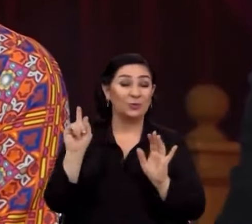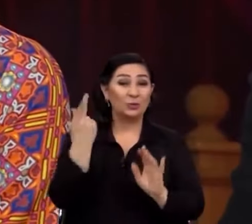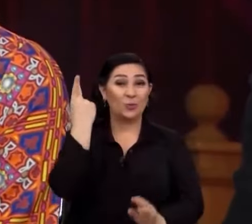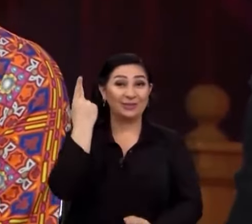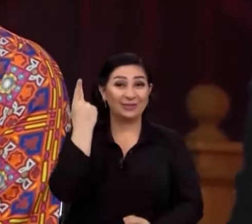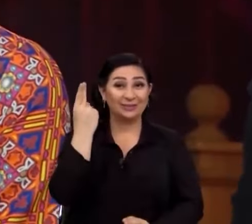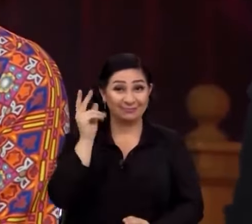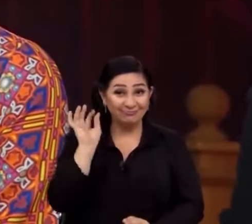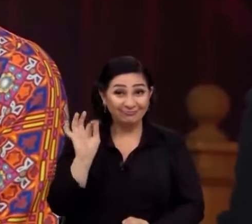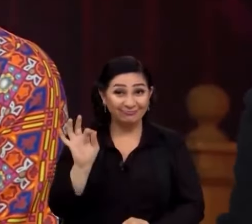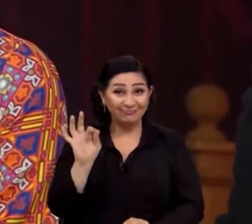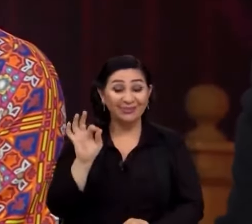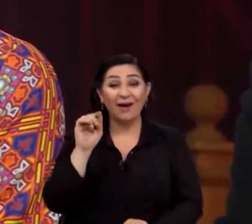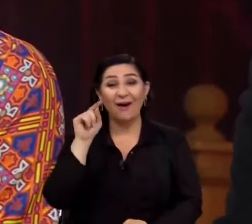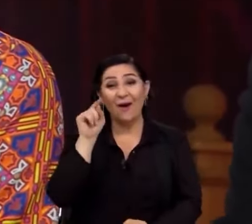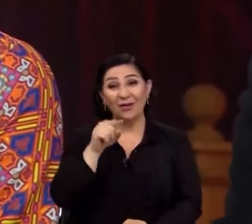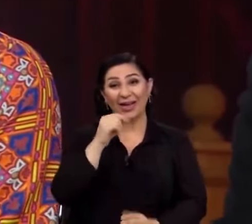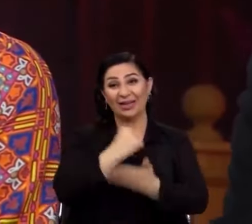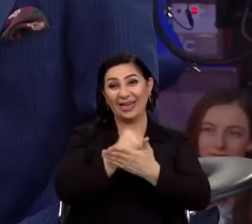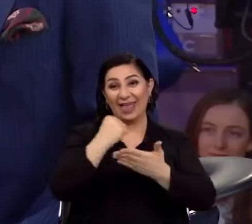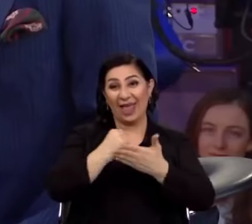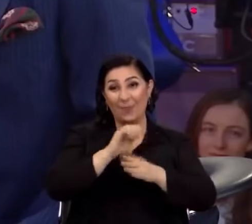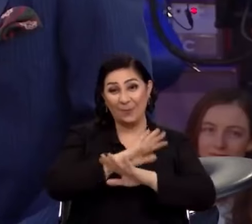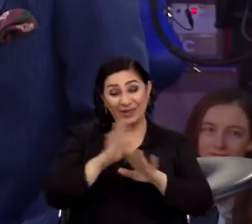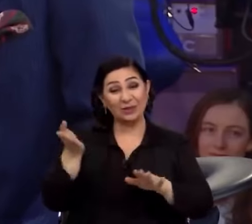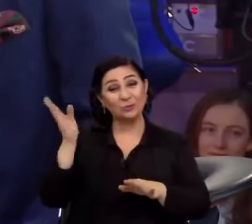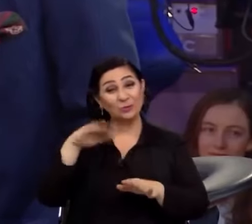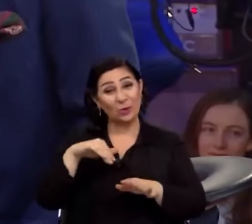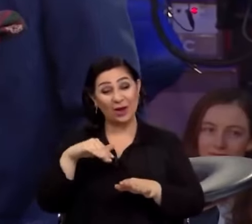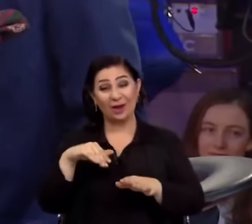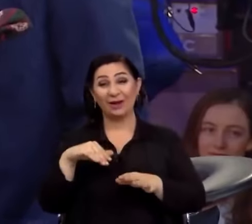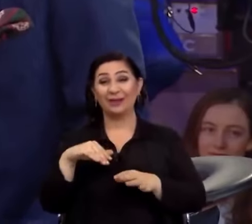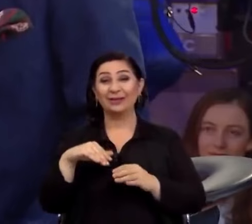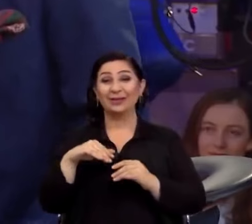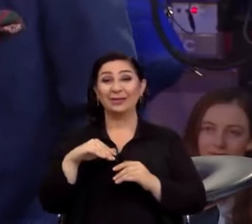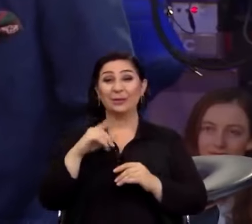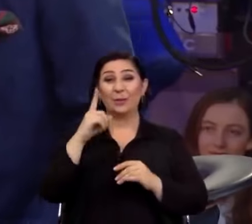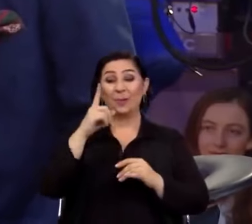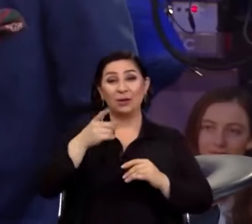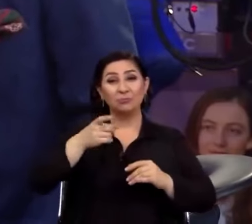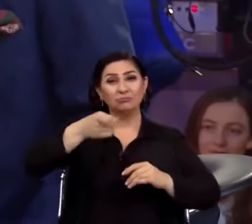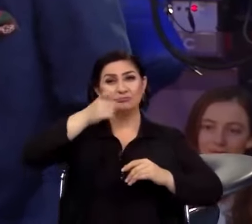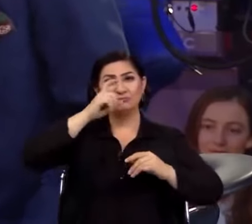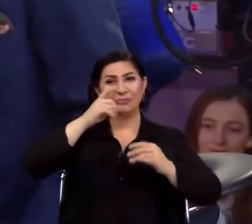galiba orada nikah kıyıldıktan sonra eee bir Şato bahçesine erik çalmaya